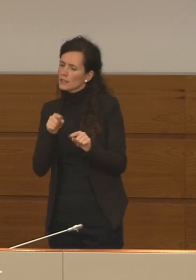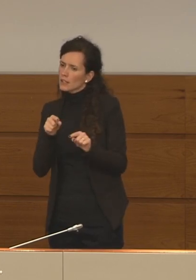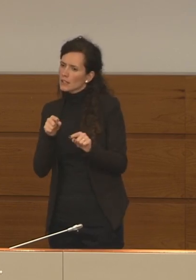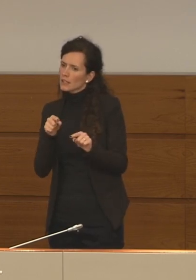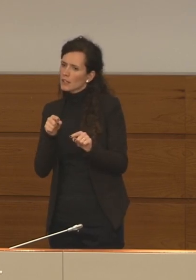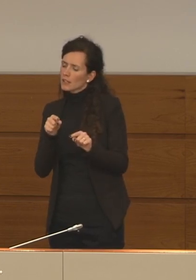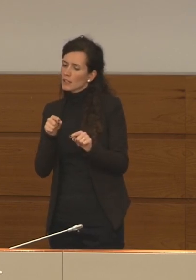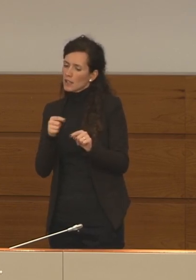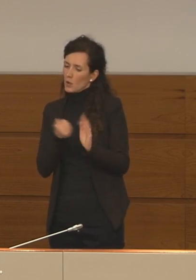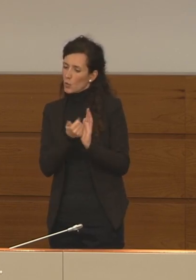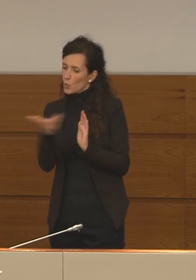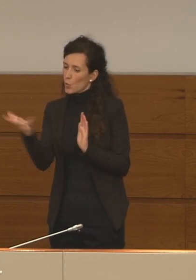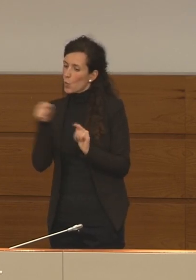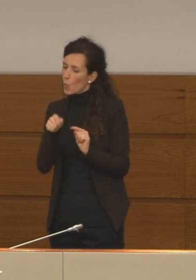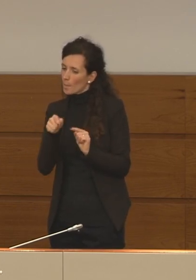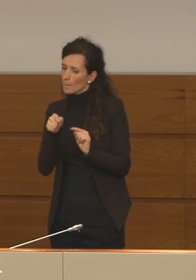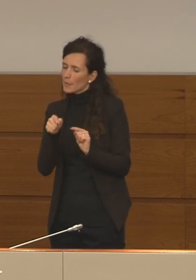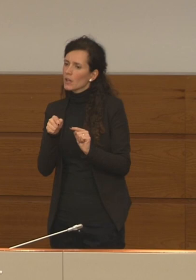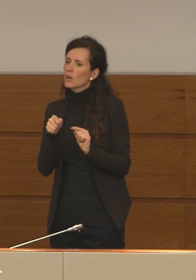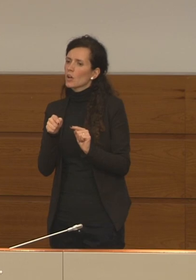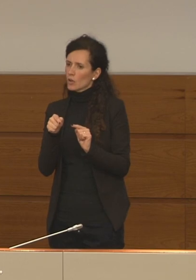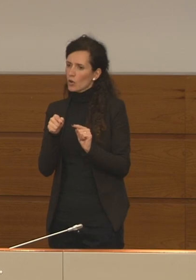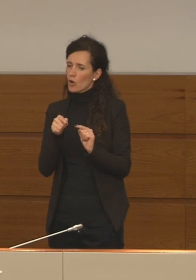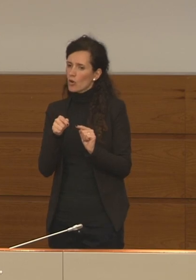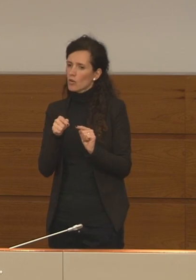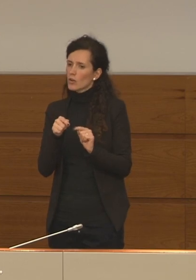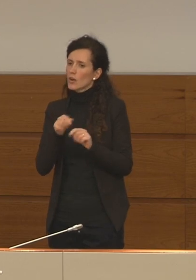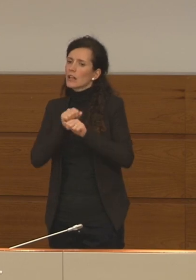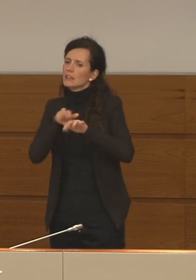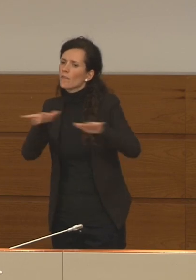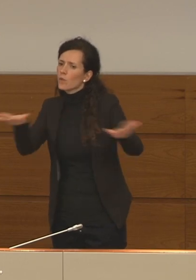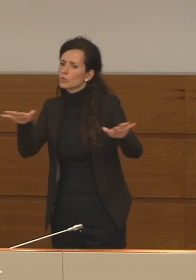questi dati l'andamento e la diffusione del virus?